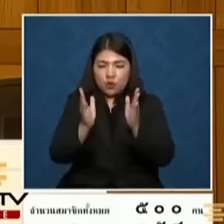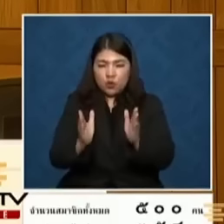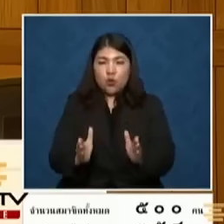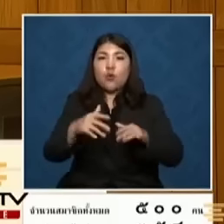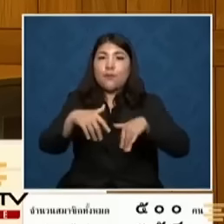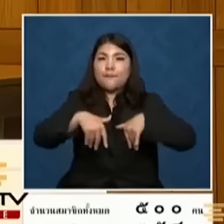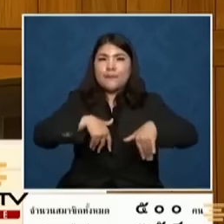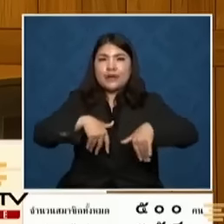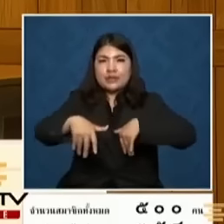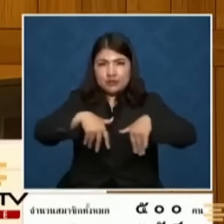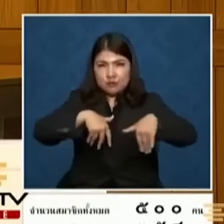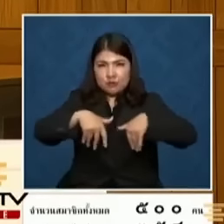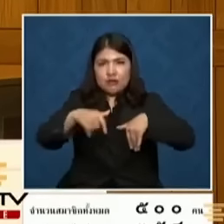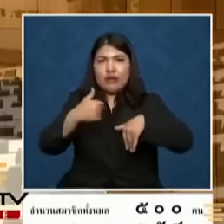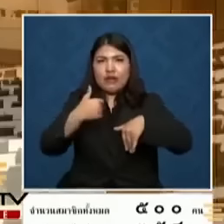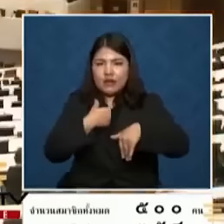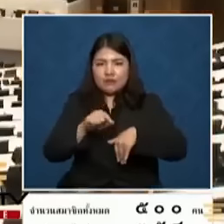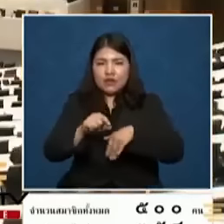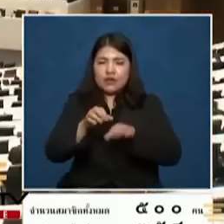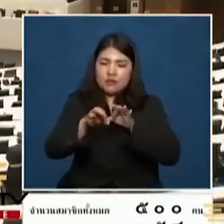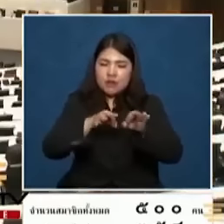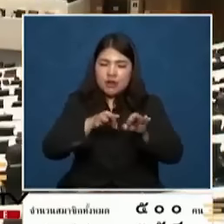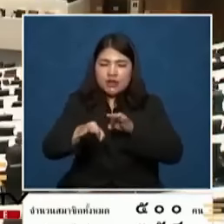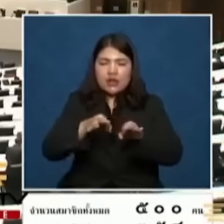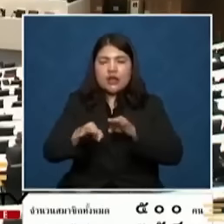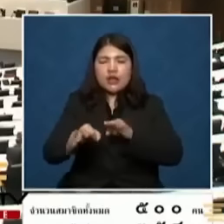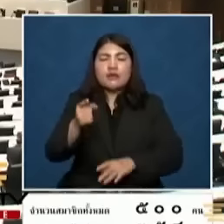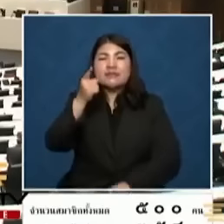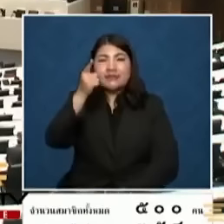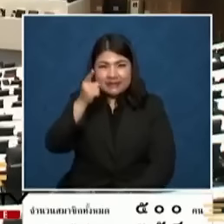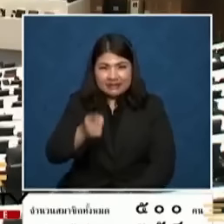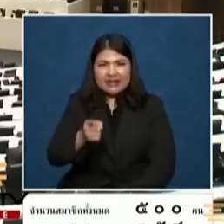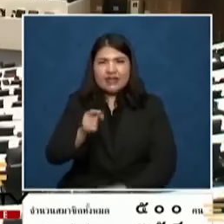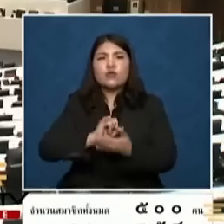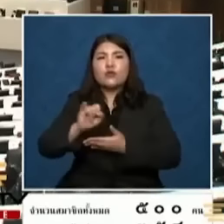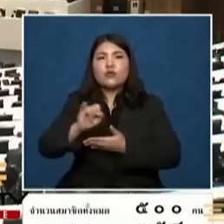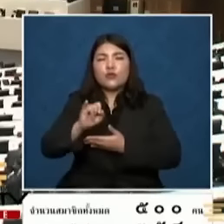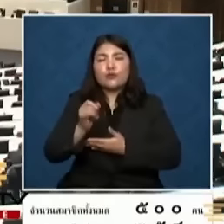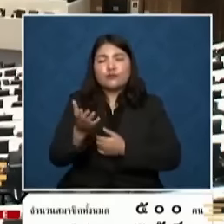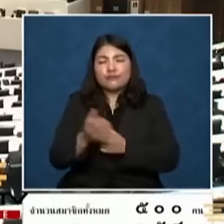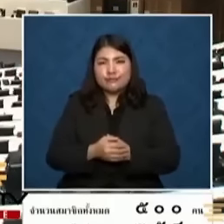ซึ่งก็มีนายสมศักดิ์เทพสุทินเป็นรัฐมนตรี ยุติธรรมขณะนั้นค่ะแต่ทุกกฎหมายทุกกฎ